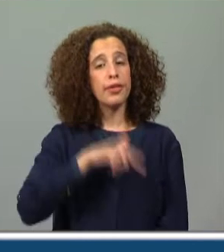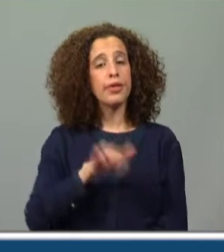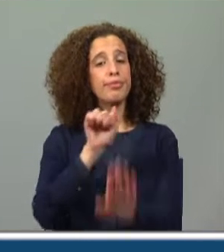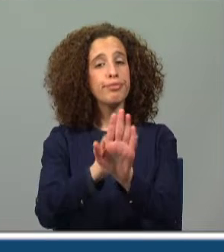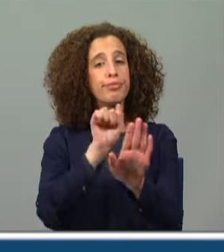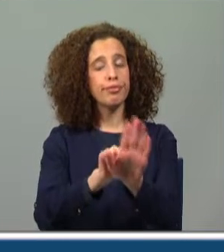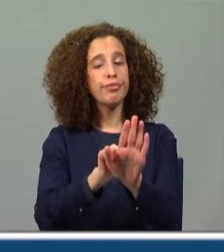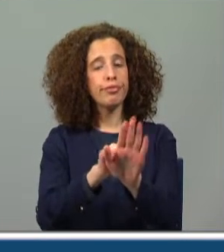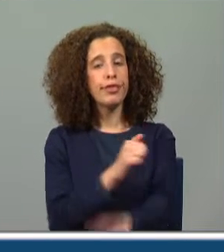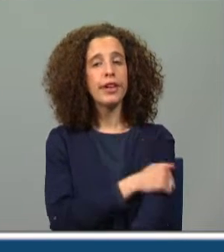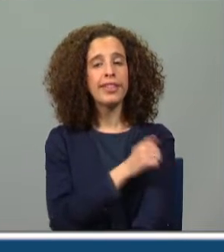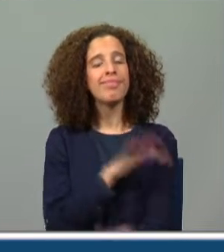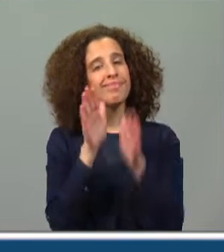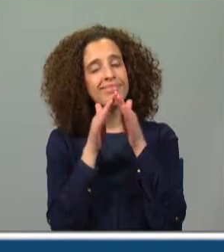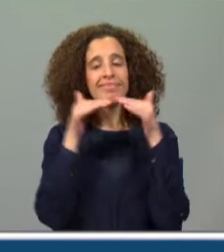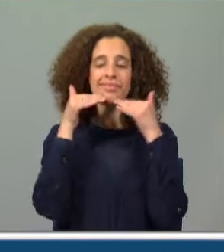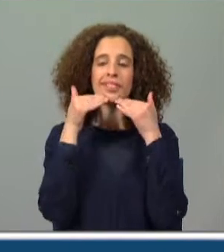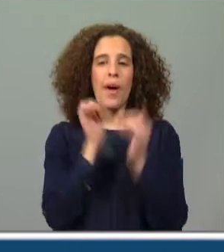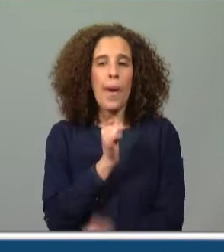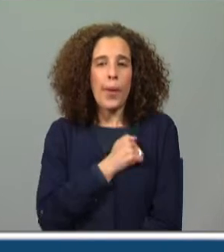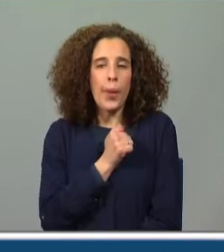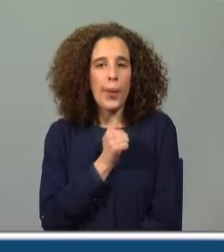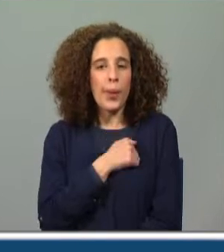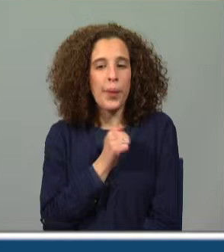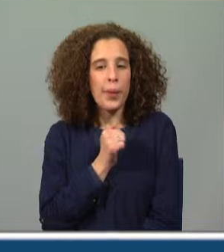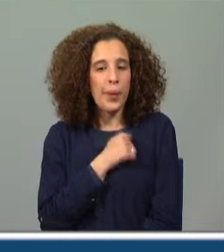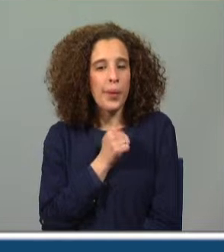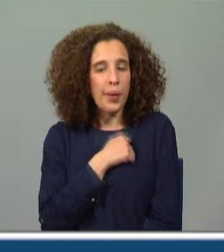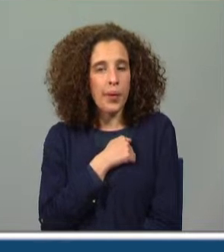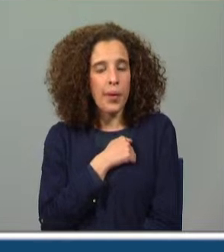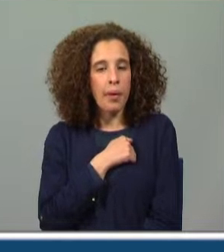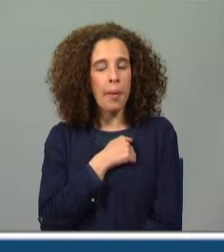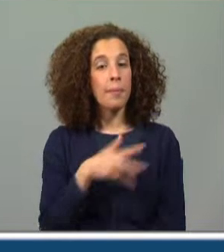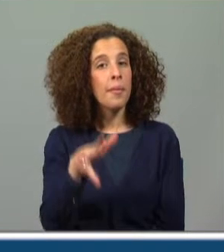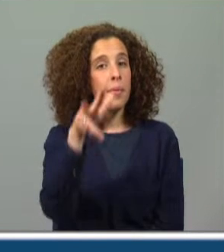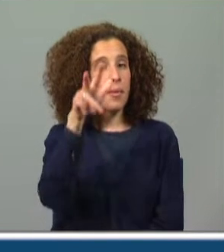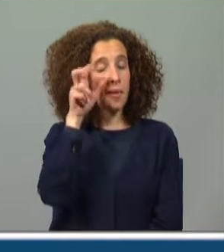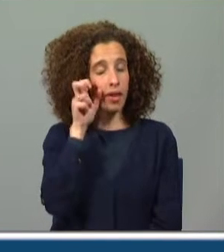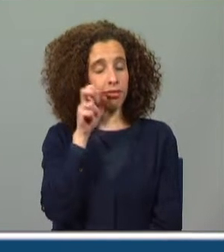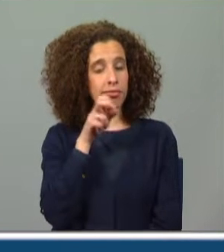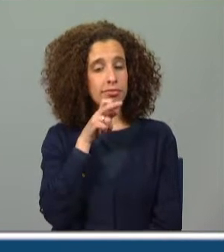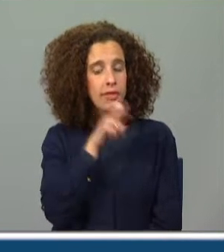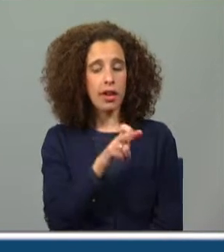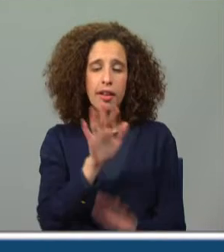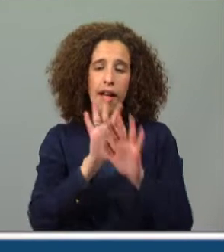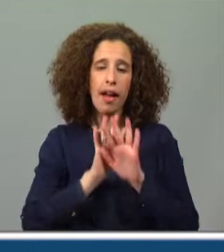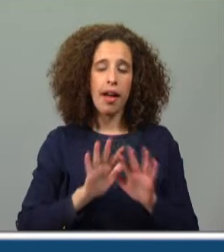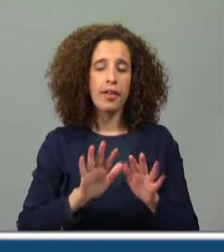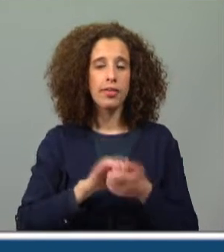casa com um sorriso e o coração batendo para ouvir a resposta calma o livro 帶著微笑和一顆跳動的心回家聽平靜的回答書